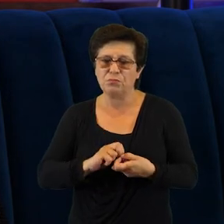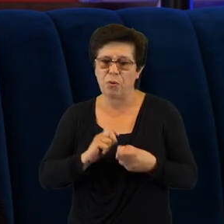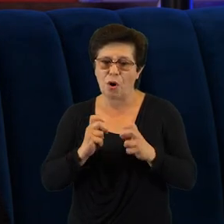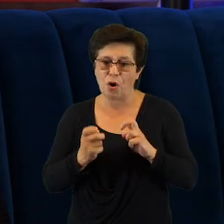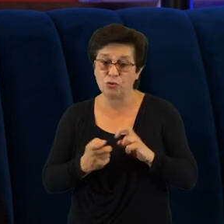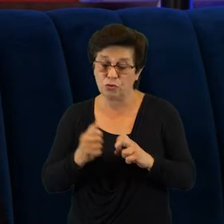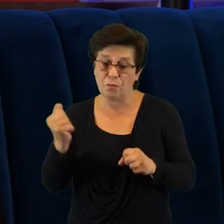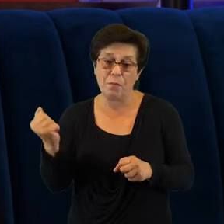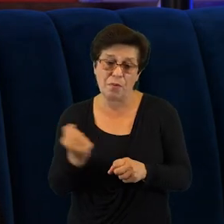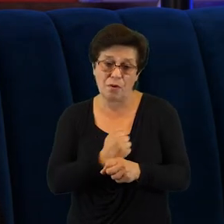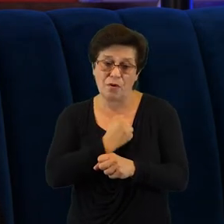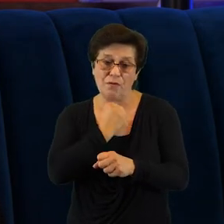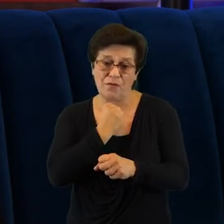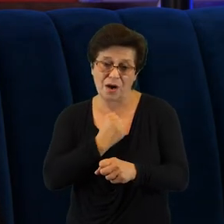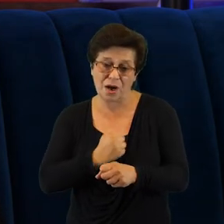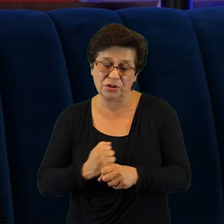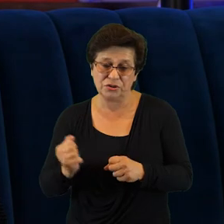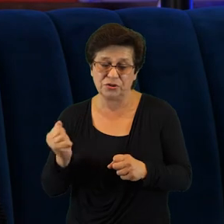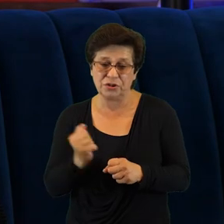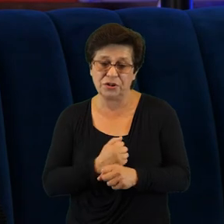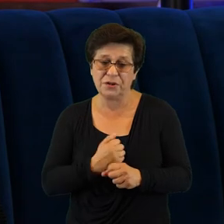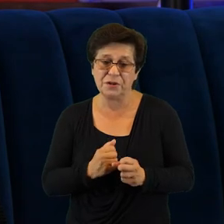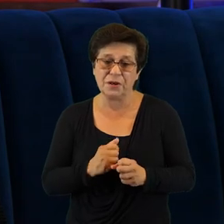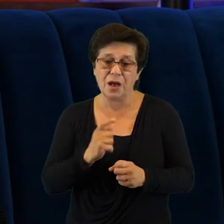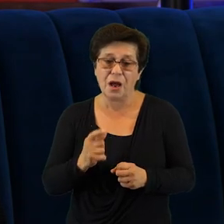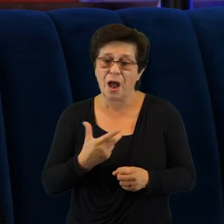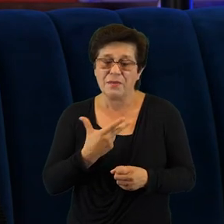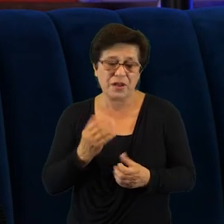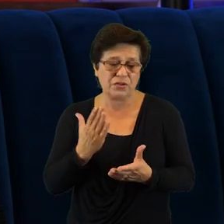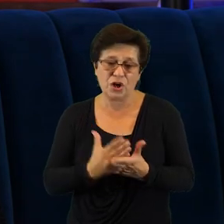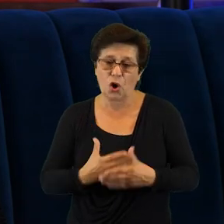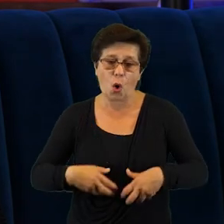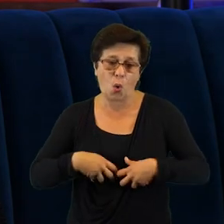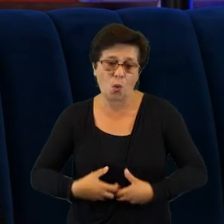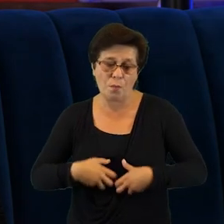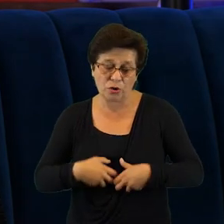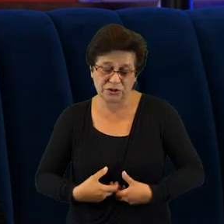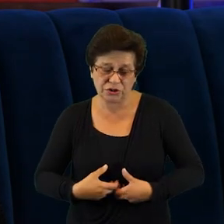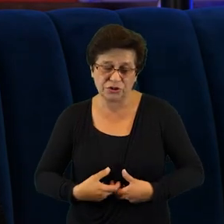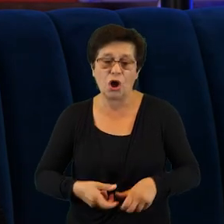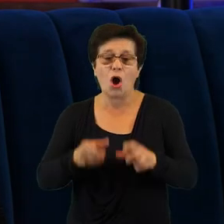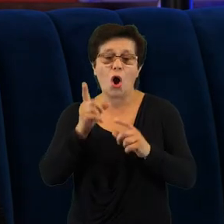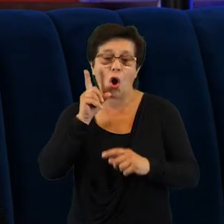poważny i niewyłącznie humorystyczny, choć oczywiście był satyrykiem.